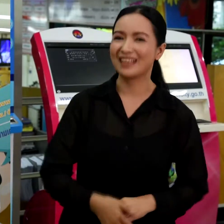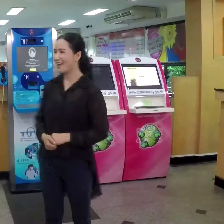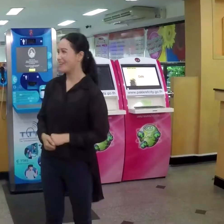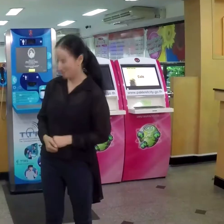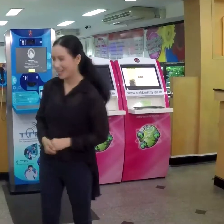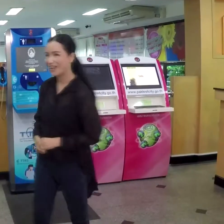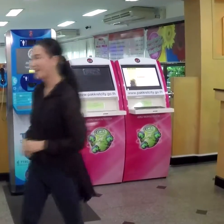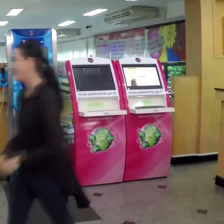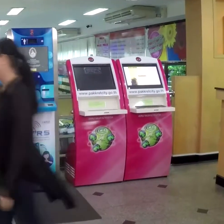ไปกันครับ